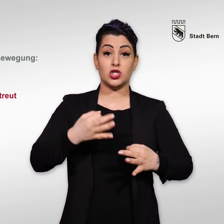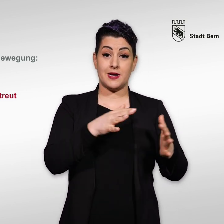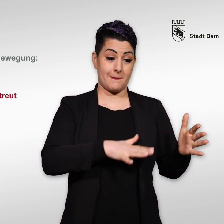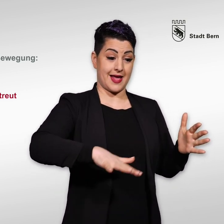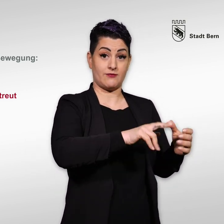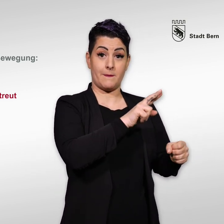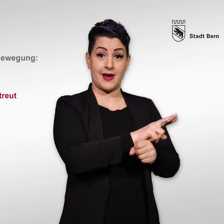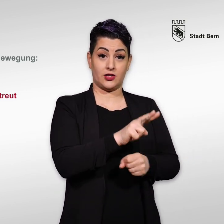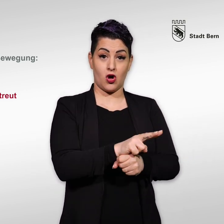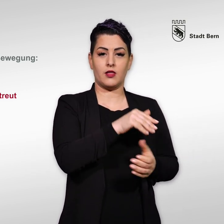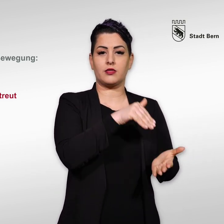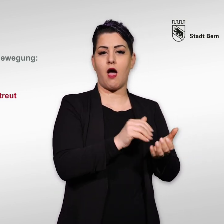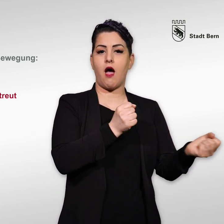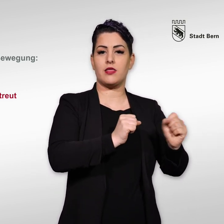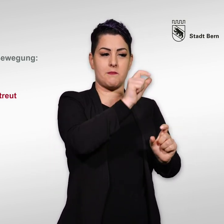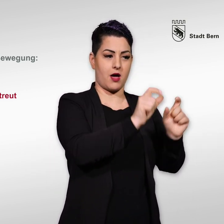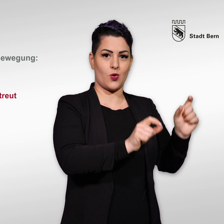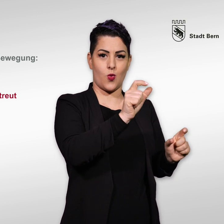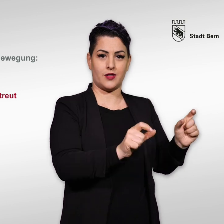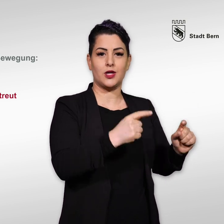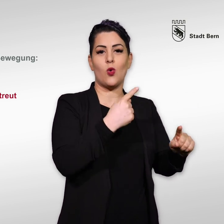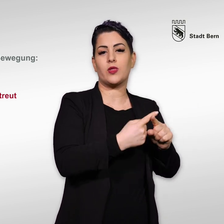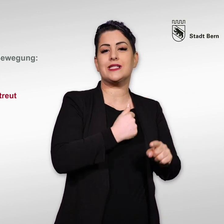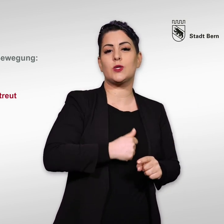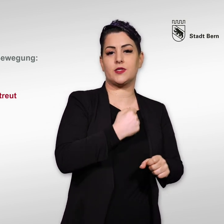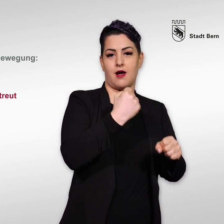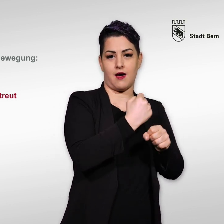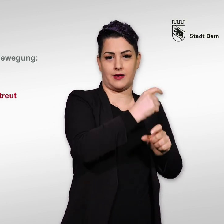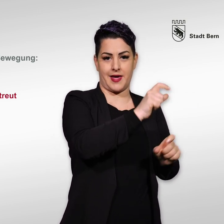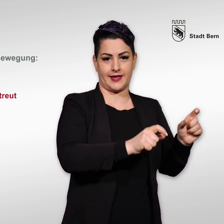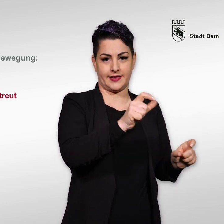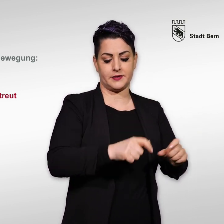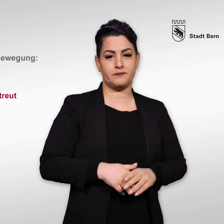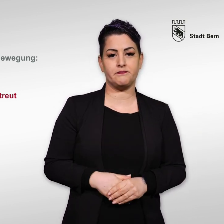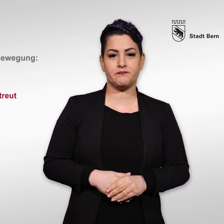Bei den betreuten Spielplätzen sind Animatoren oder Sozialarbeiterinnen vor Ort.